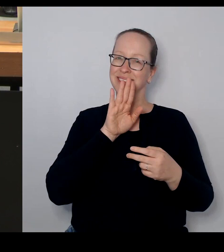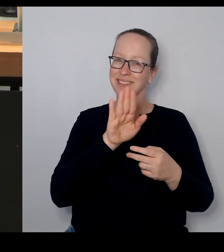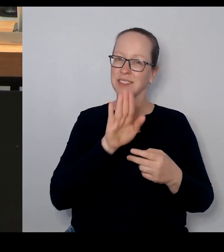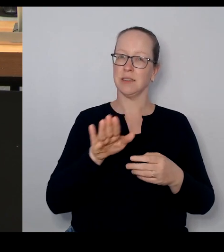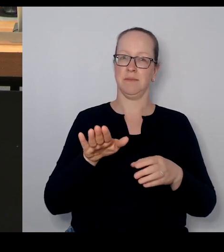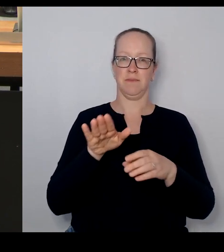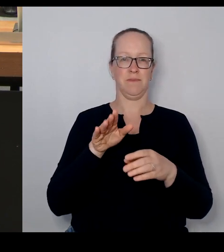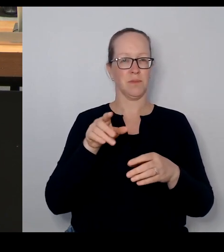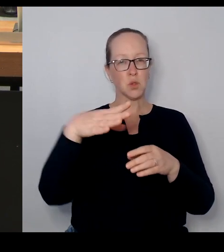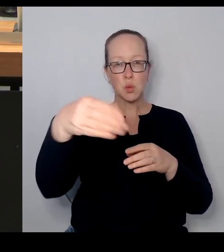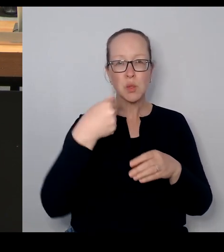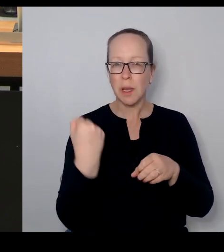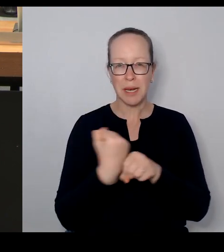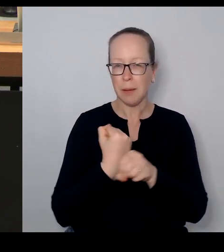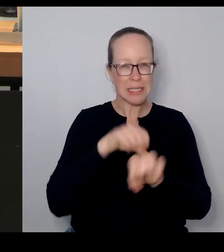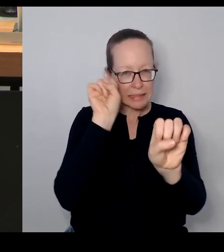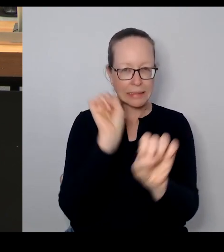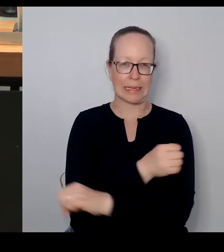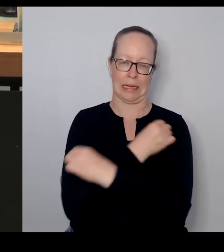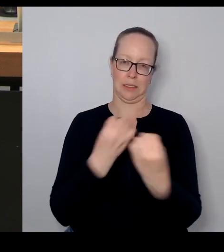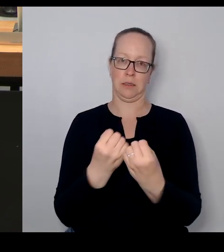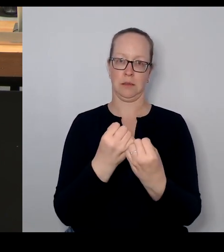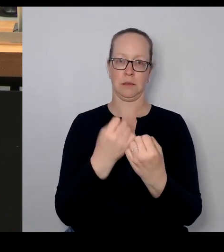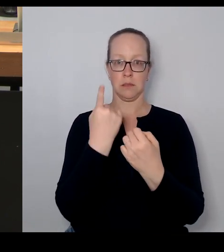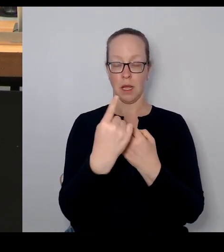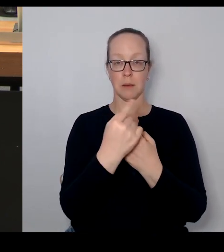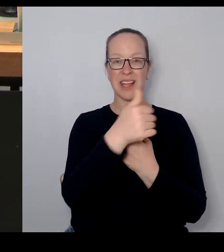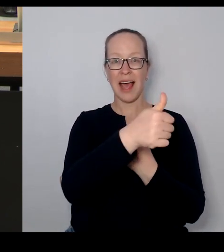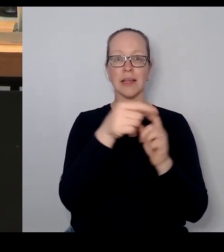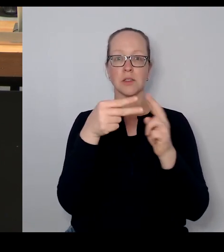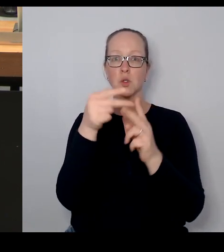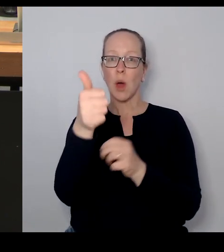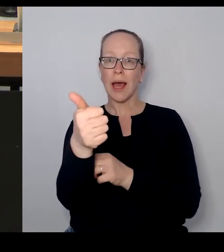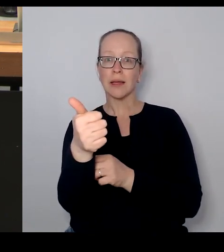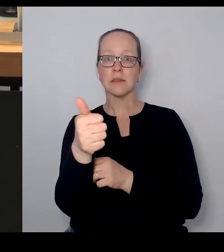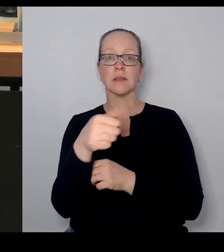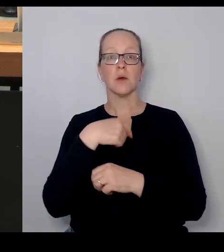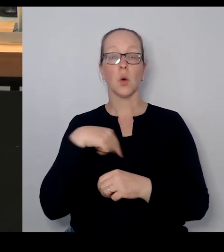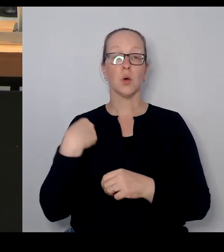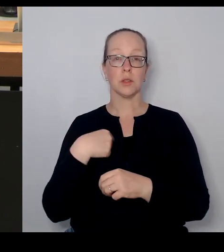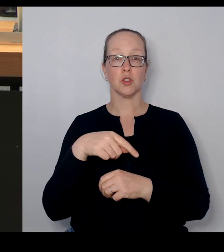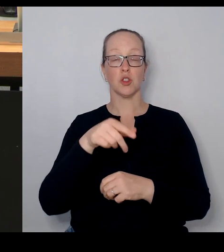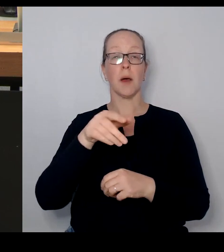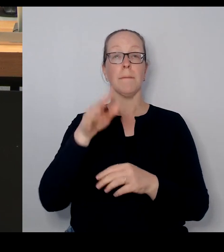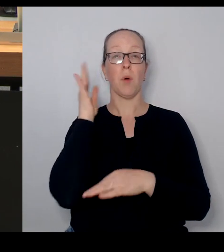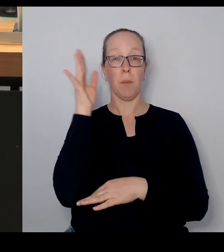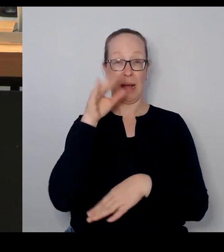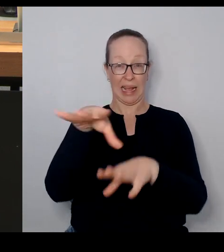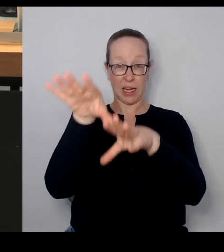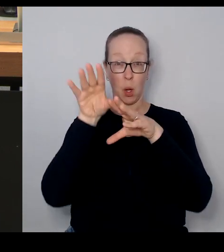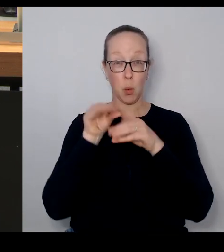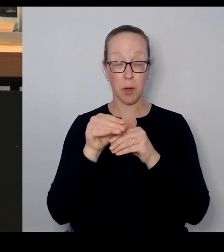Dass Nazis in der Ukraine seit 2014 auf ihre Bewohnerinnen und Bewohner